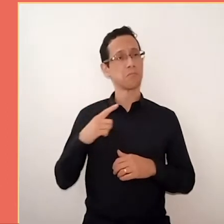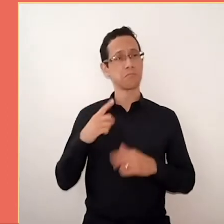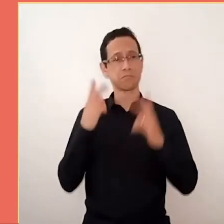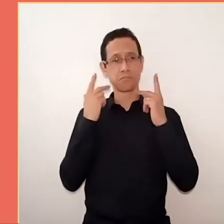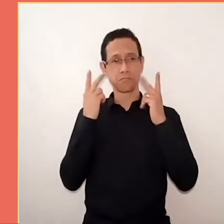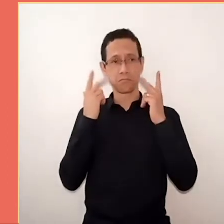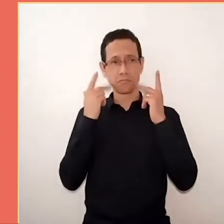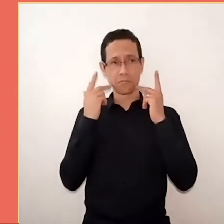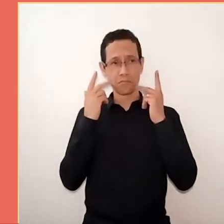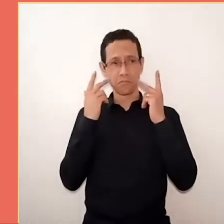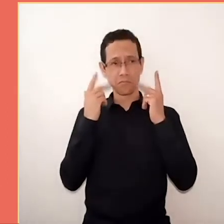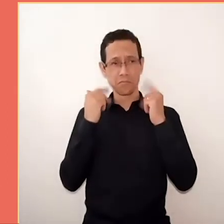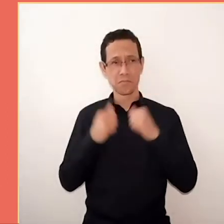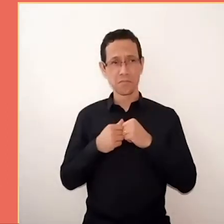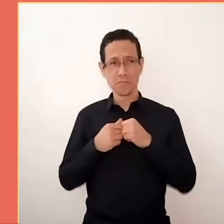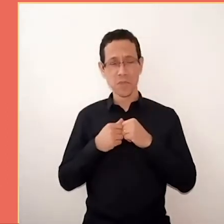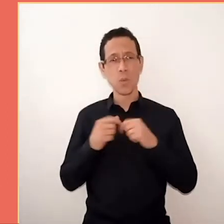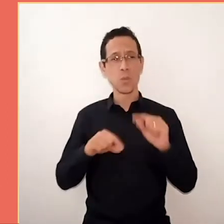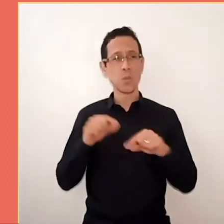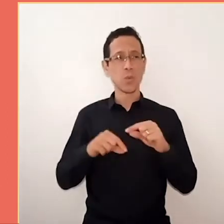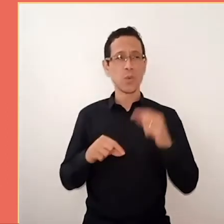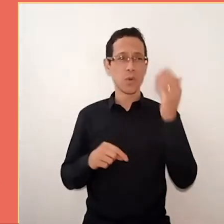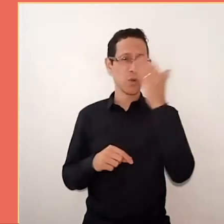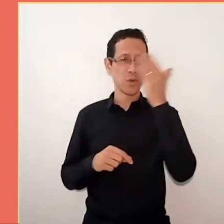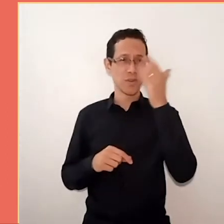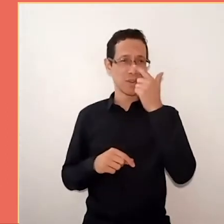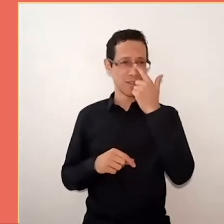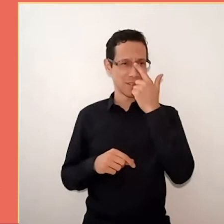Não, não, não estou te vendo por que… não estou te vendo por isso.